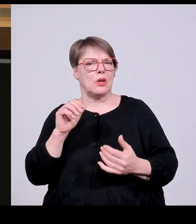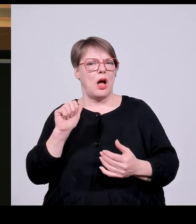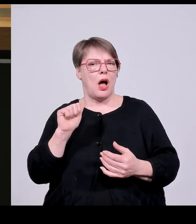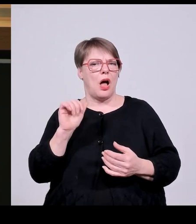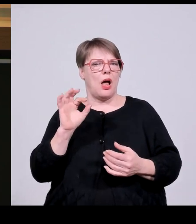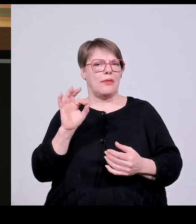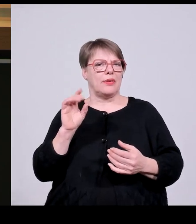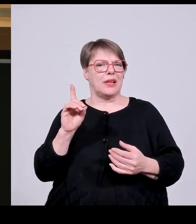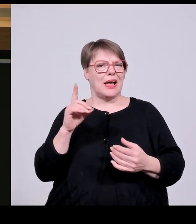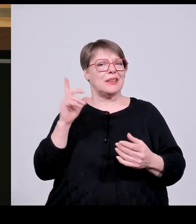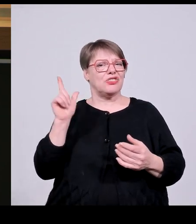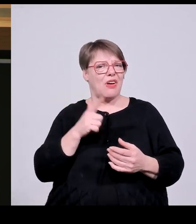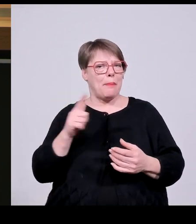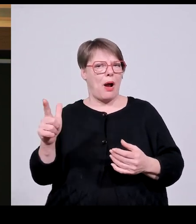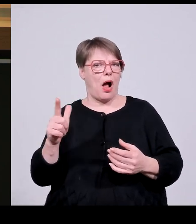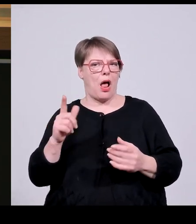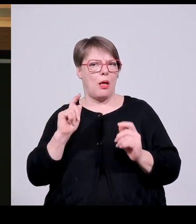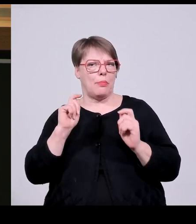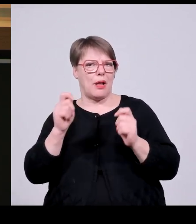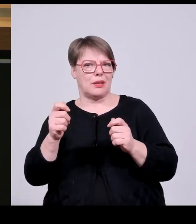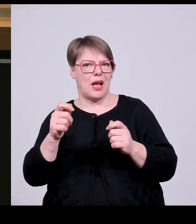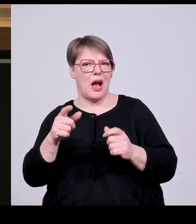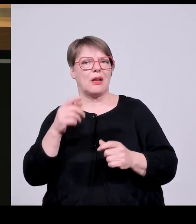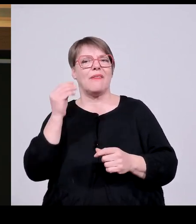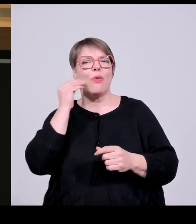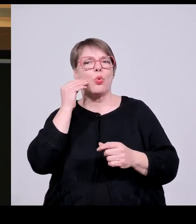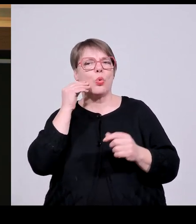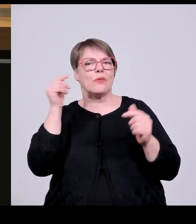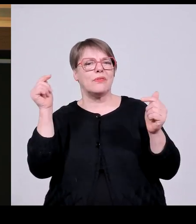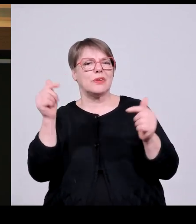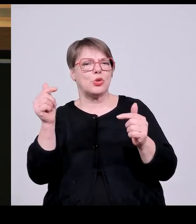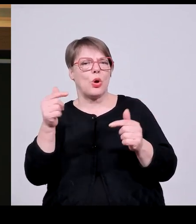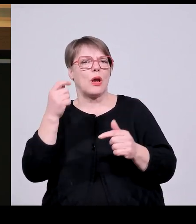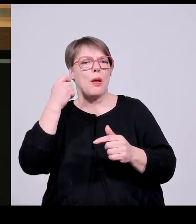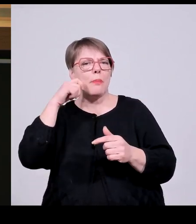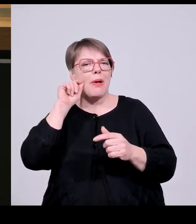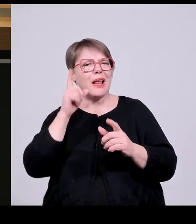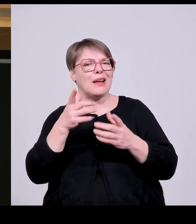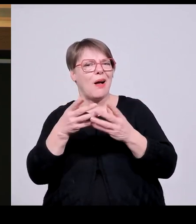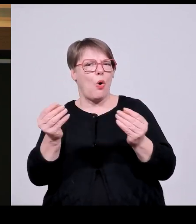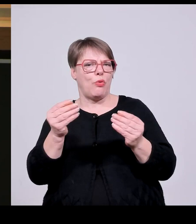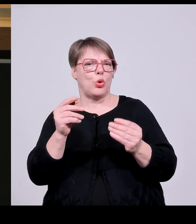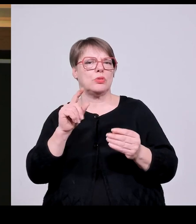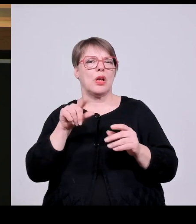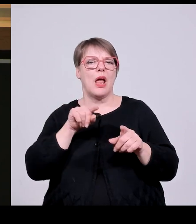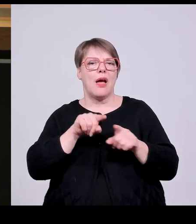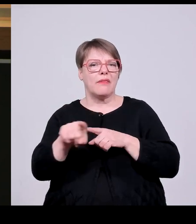setzt und dann noch einen Sachverständigen Kollegium bei Bedarf mit anschließt. Man schaft dieser Wohnraumversorgung